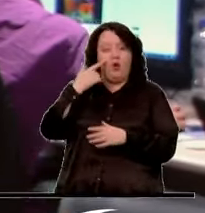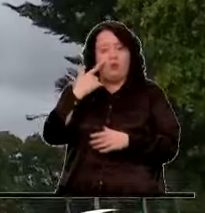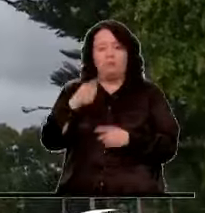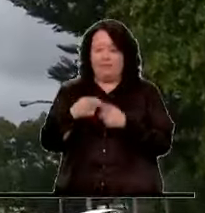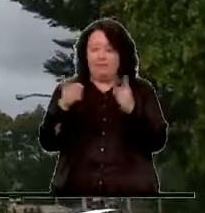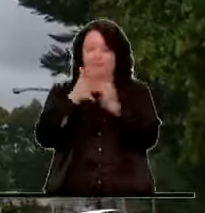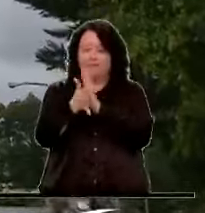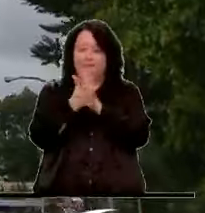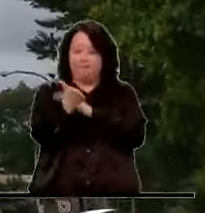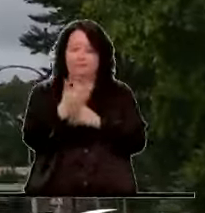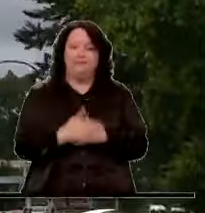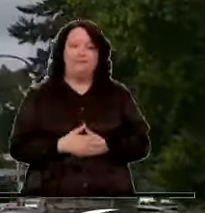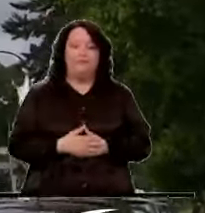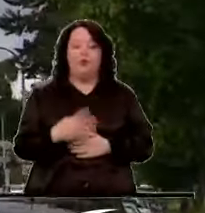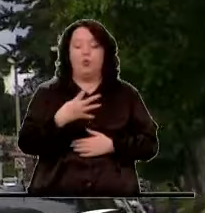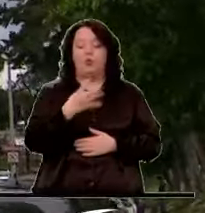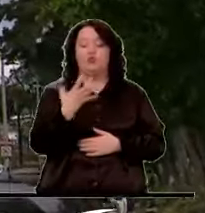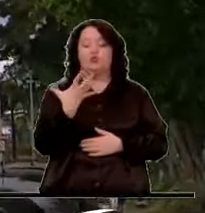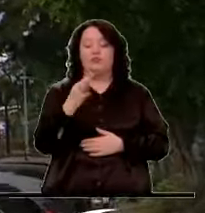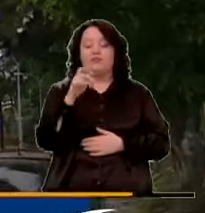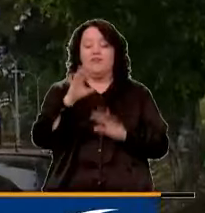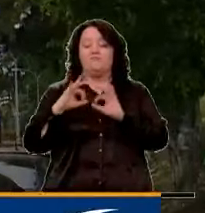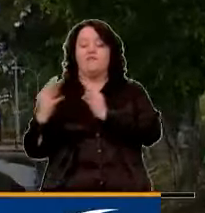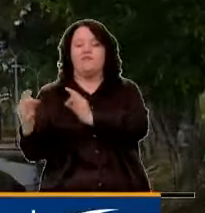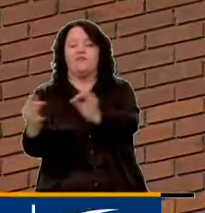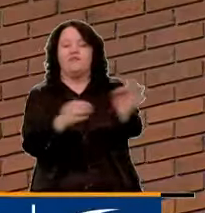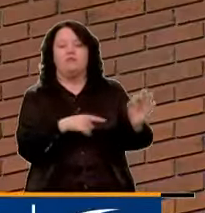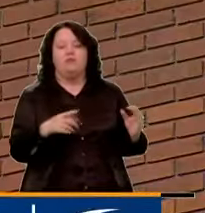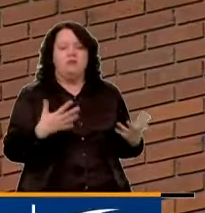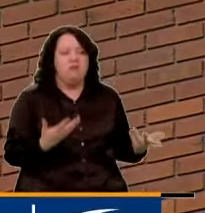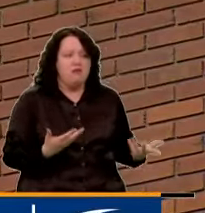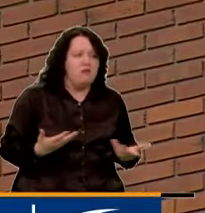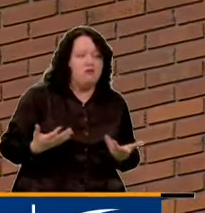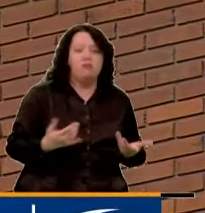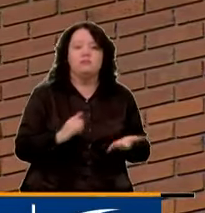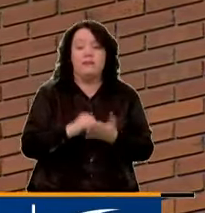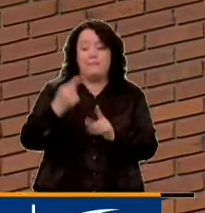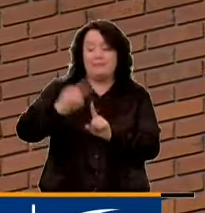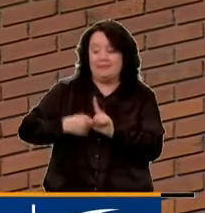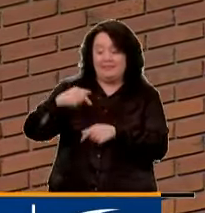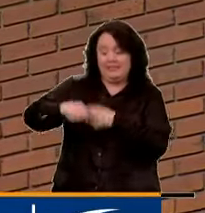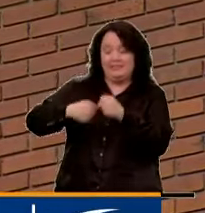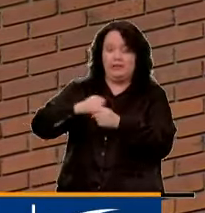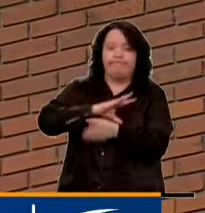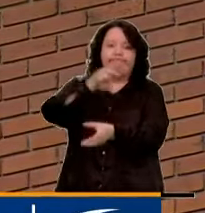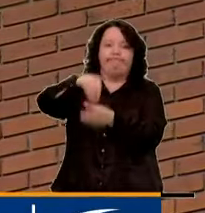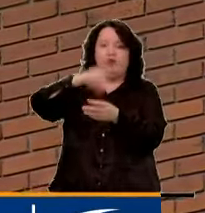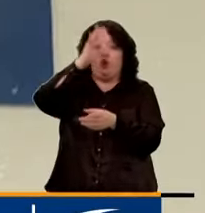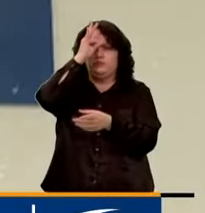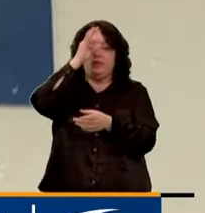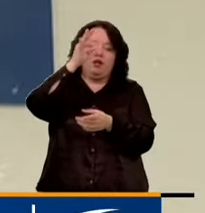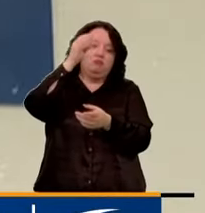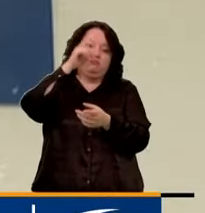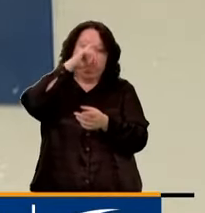familia mas no para encender pólvora y estar muy atentos no sólo al momento de encenderla sino también en los desechos que ésta deja porque también puede